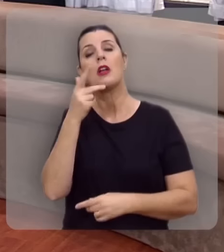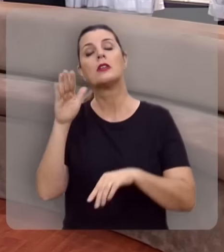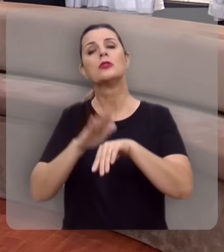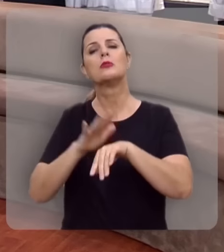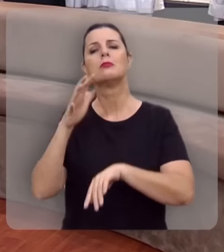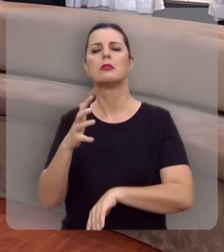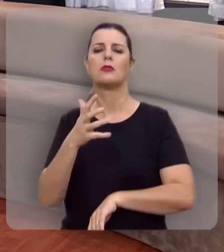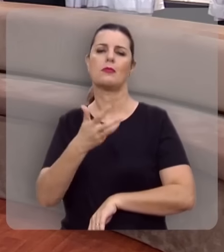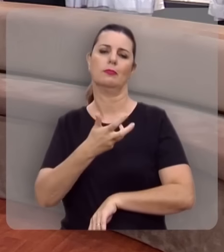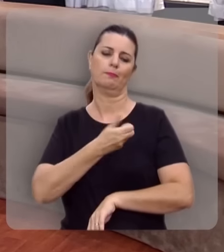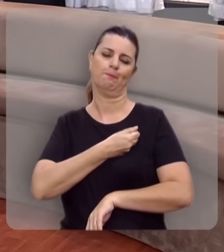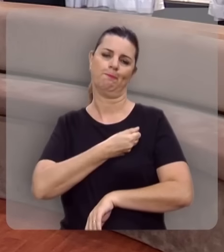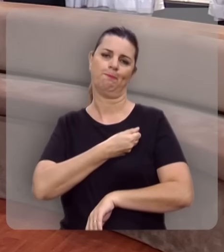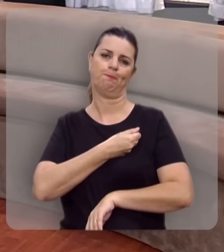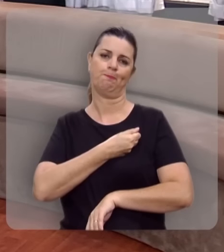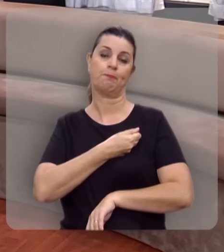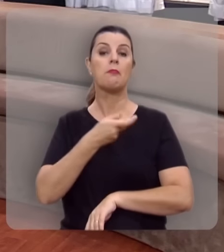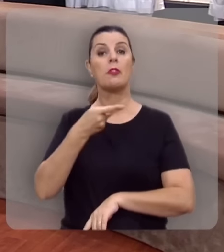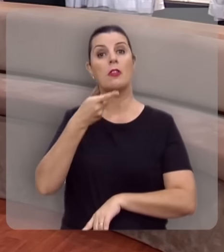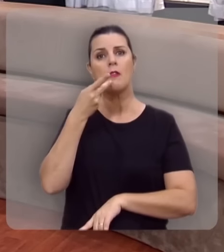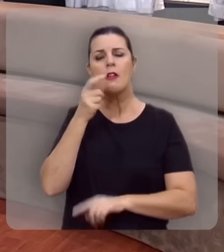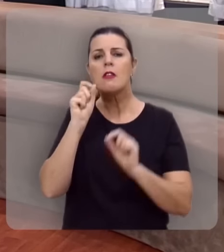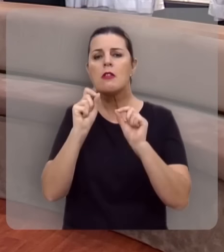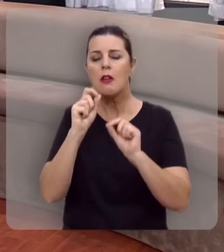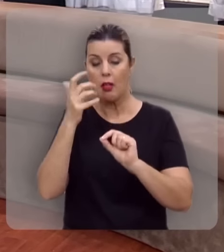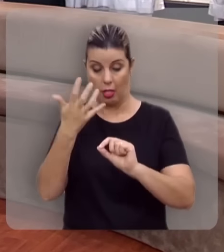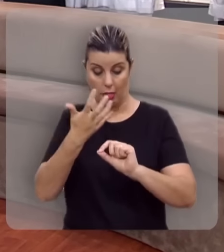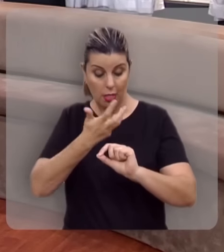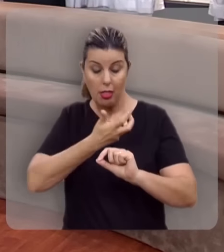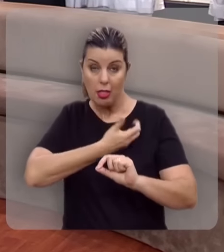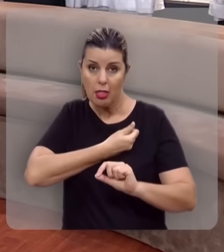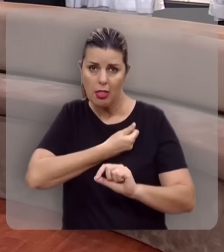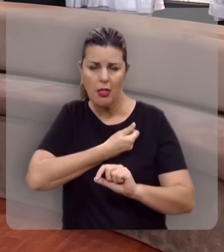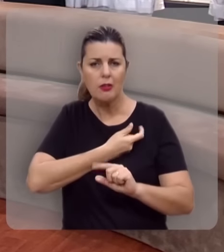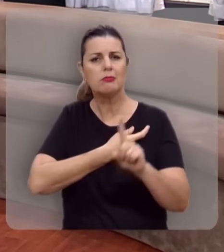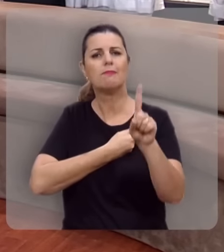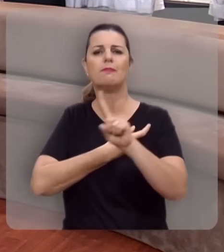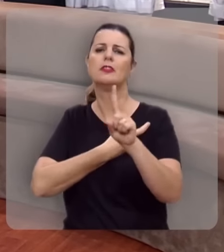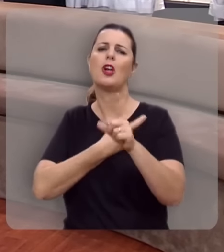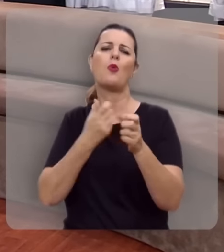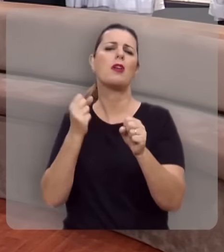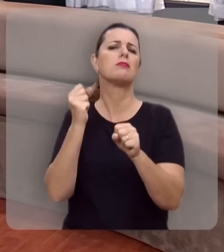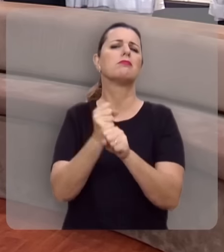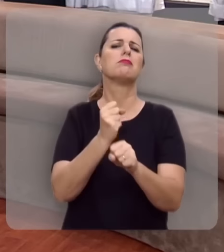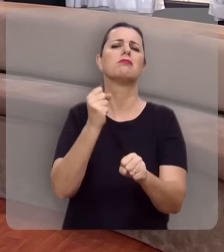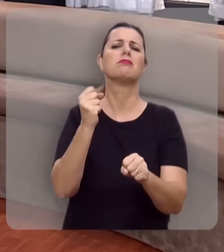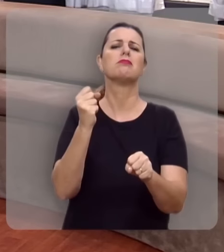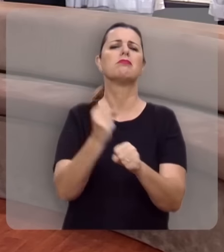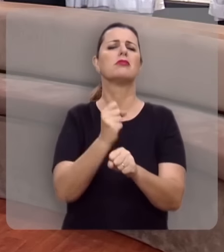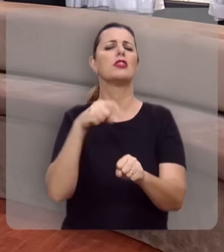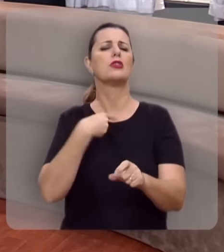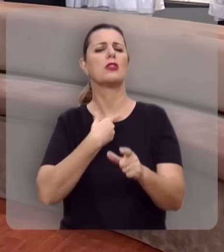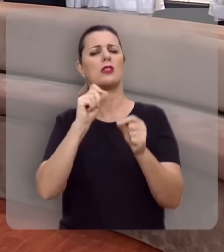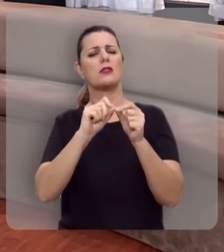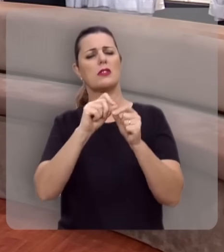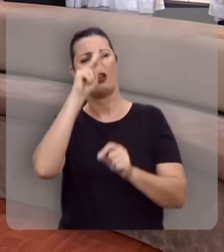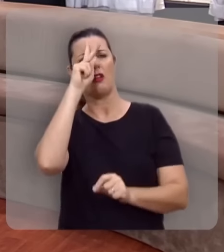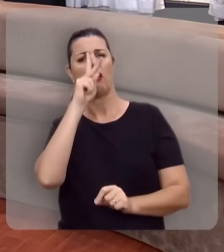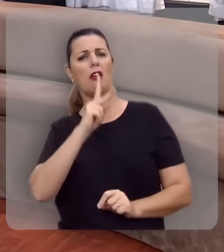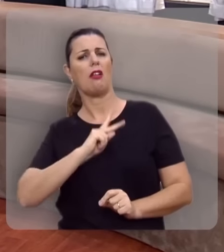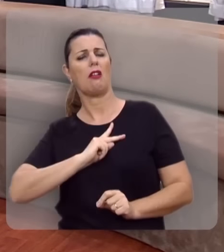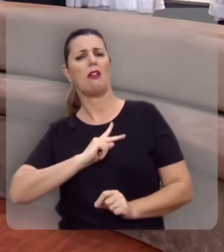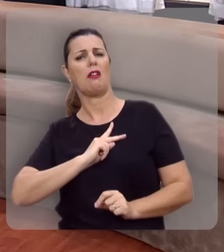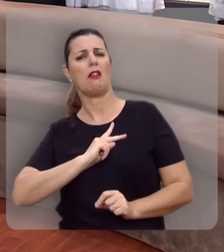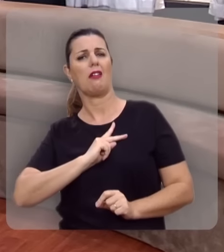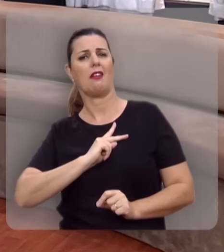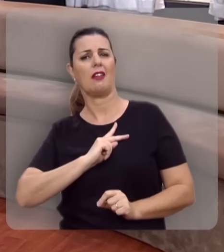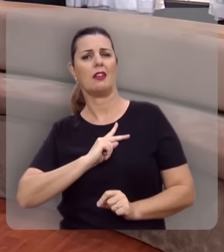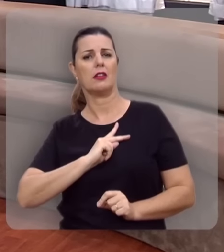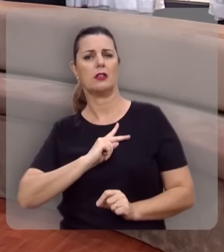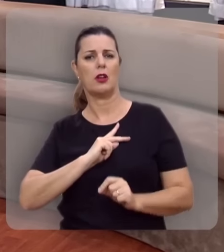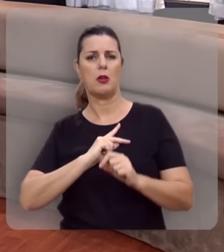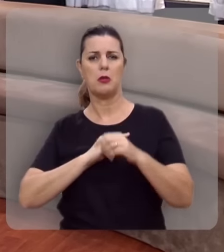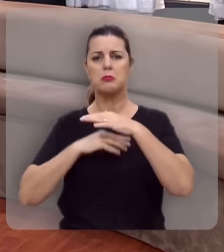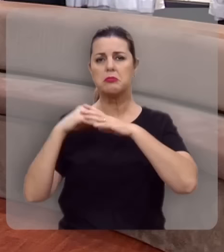sobre salvação e dizer que salvação não é uma construção que nós fazemos pelas nossas obras,